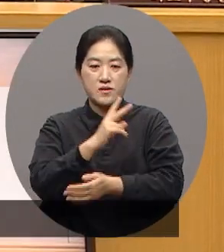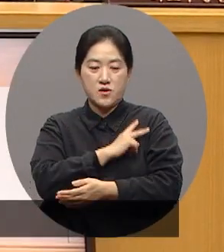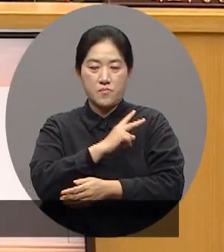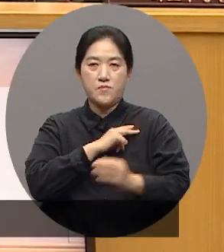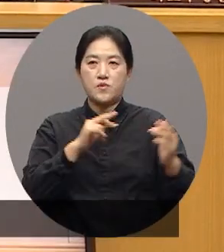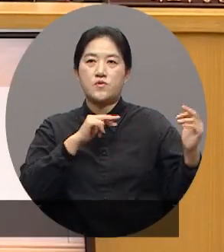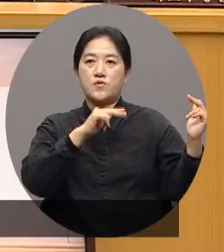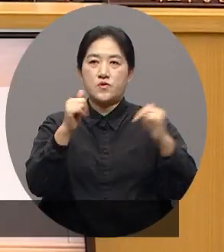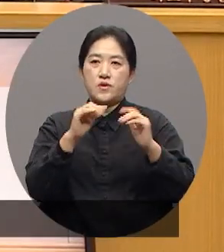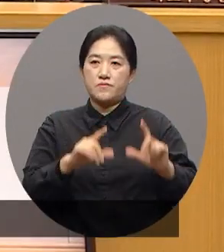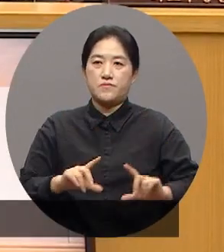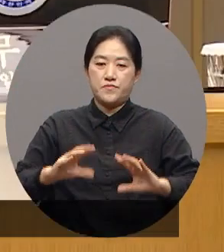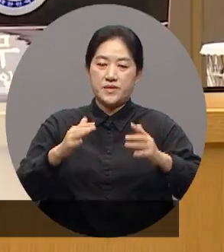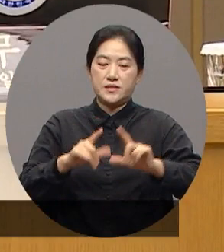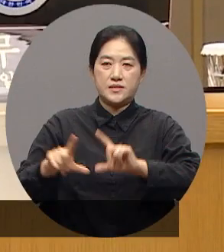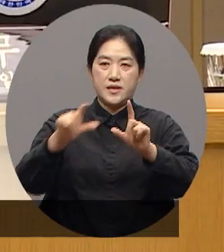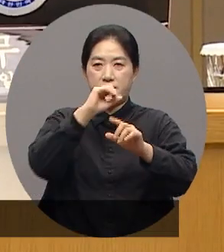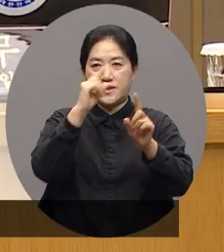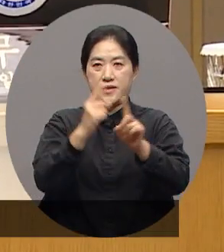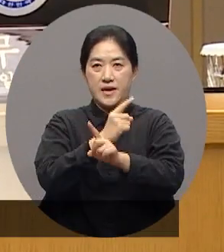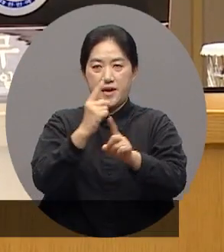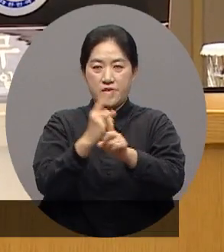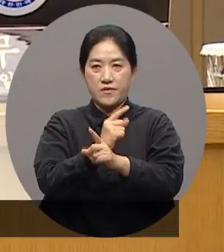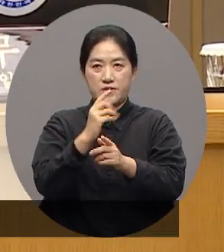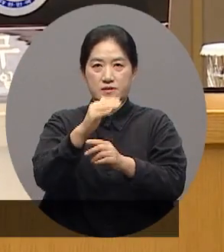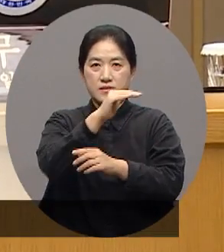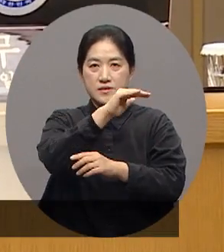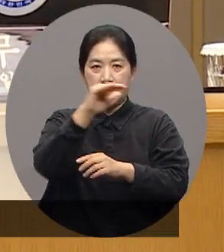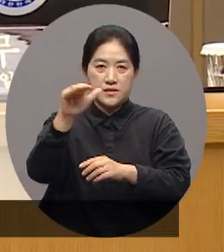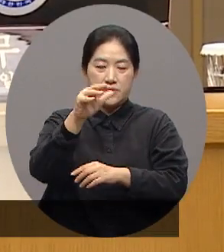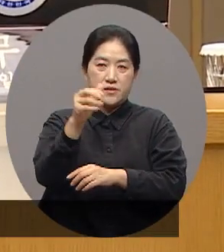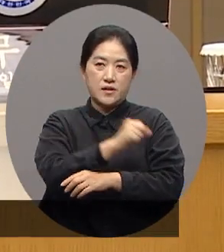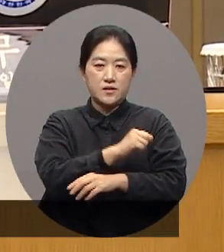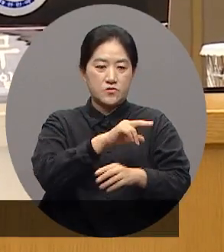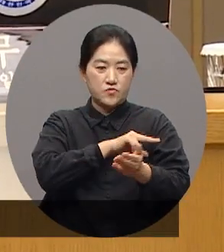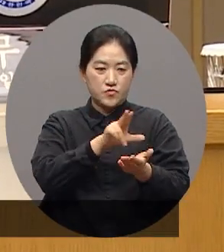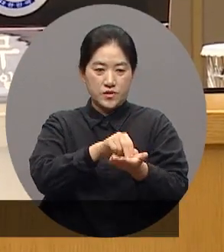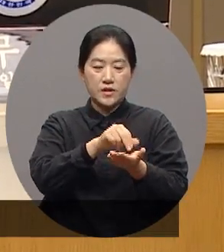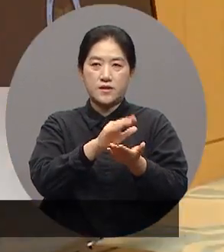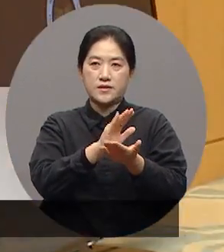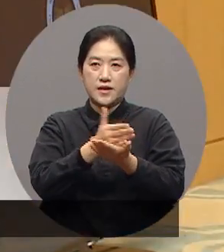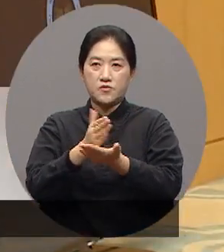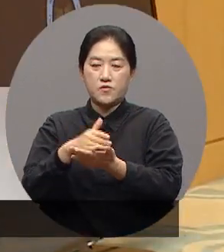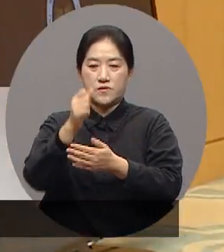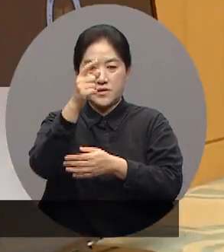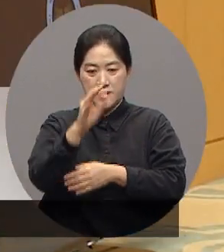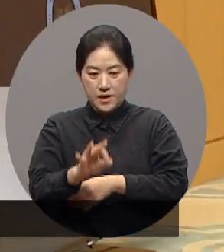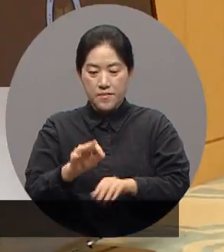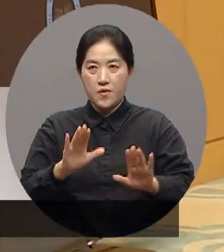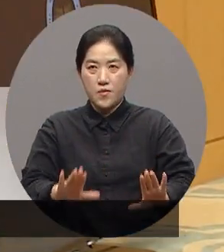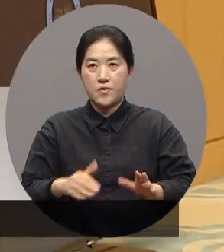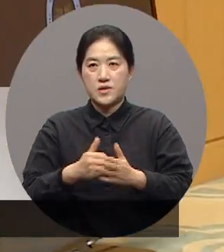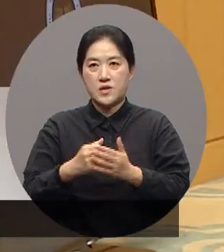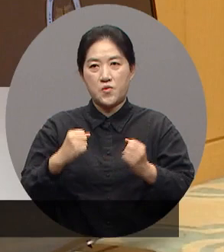부처 업무 보고를 겸한 토론회는 민생과 개혁이라는 큰 틀 속에서 주제를 나눠 10회